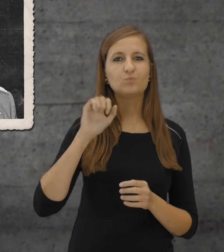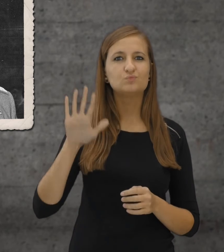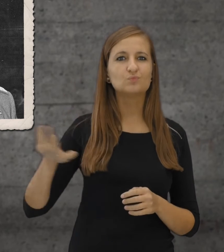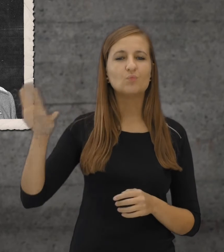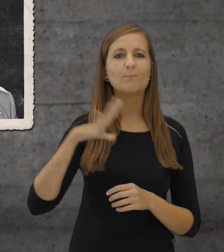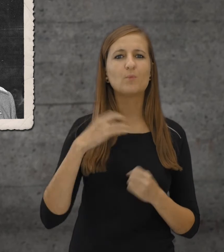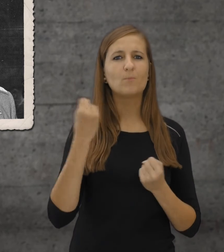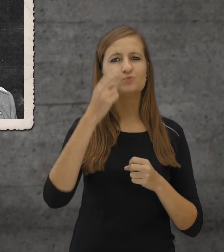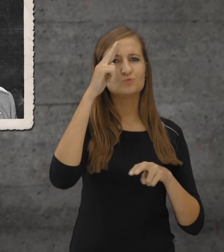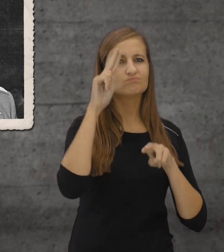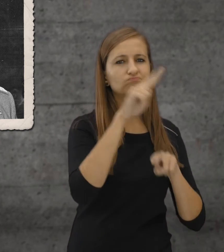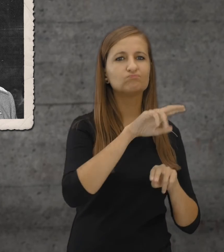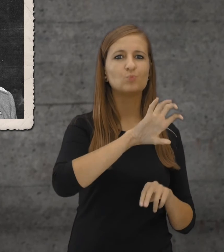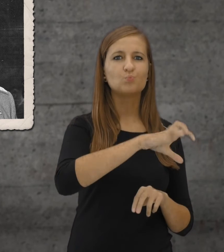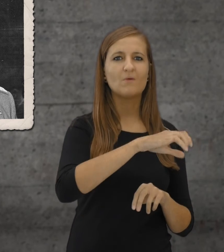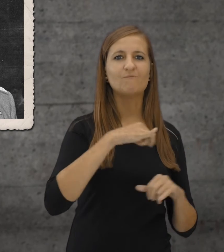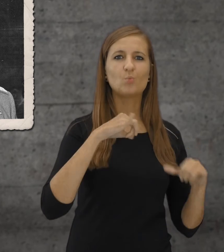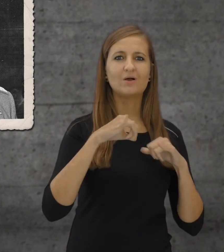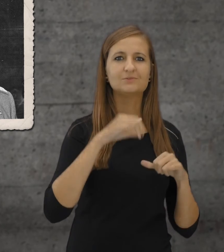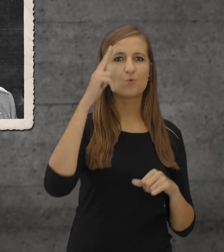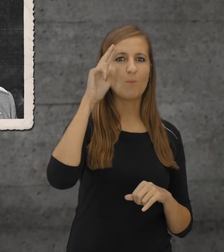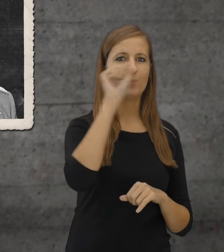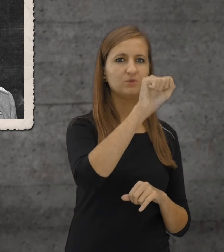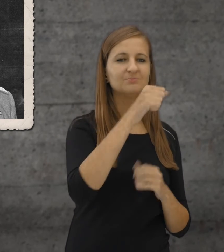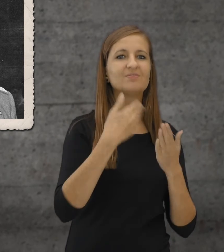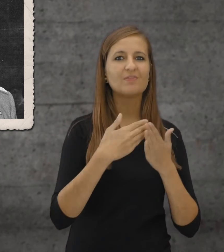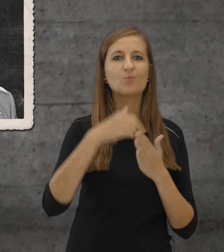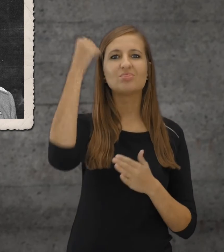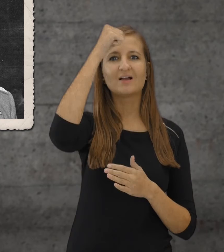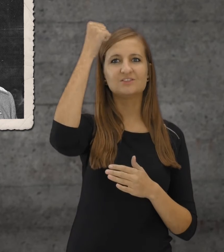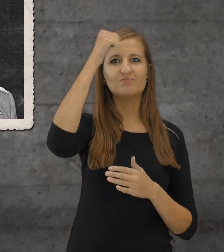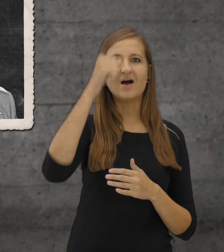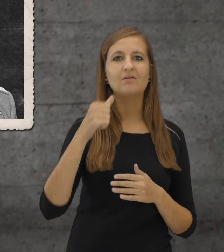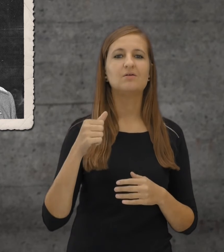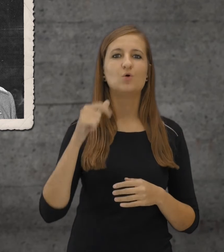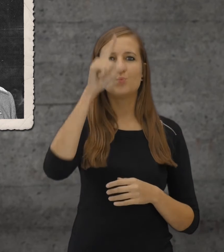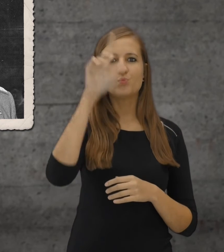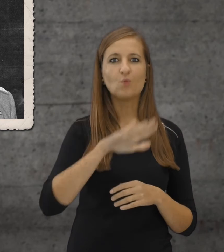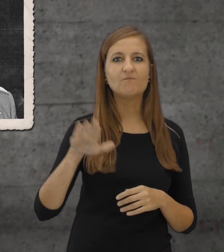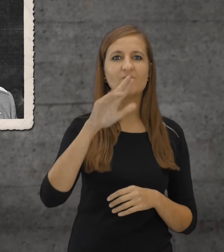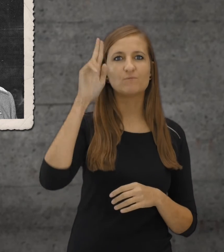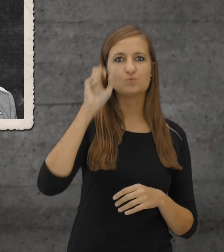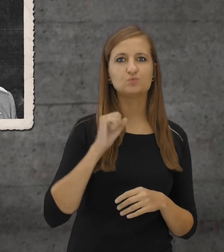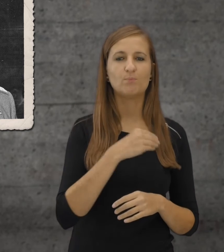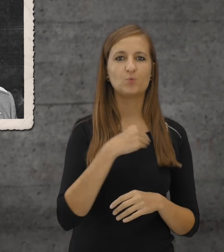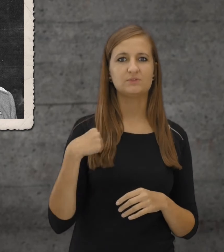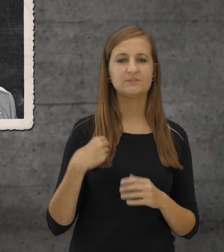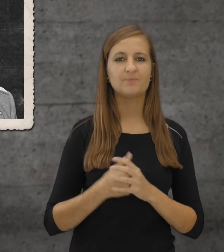Ponieważ było to wojsko podległe polskim władzom komunistycznym było nazywane Ludowe Wojsko Polskie.